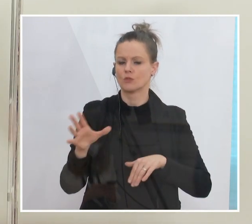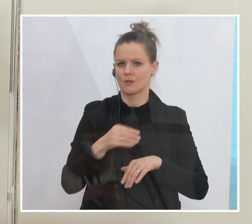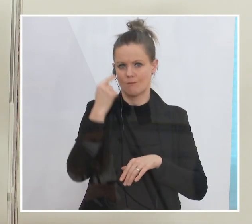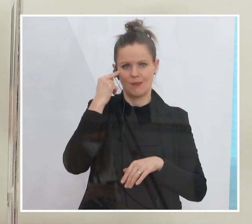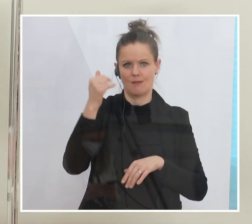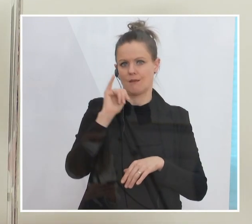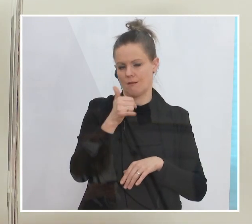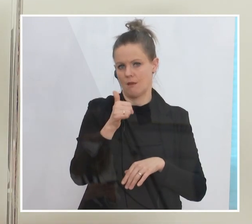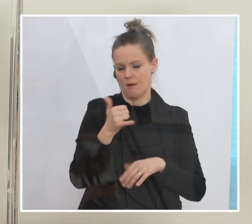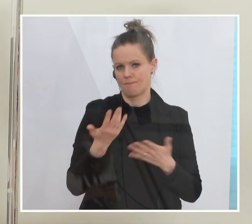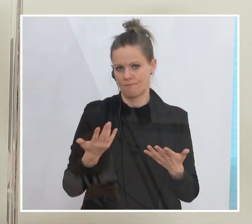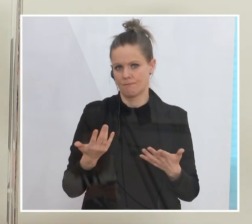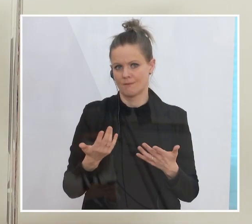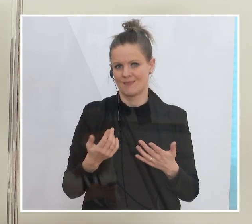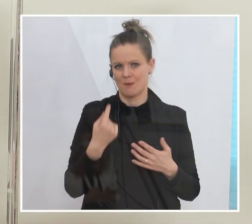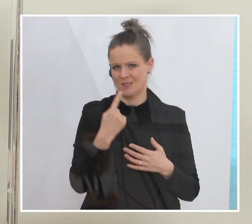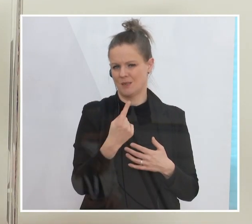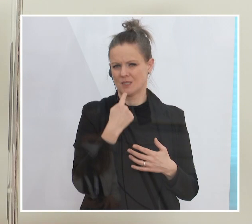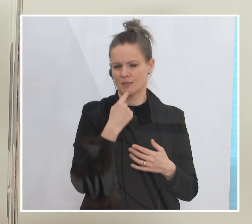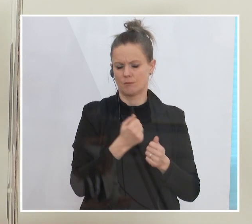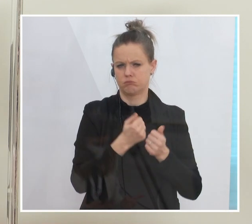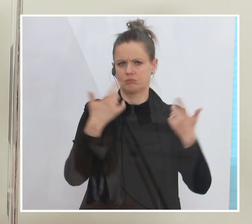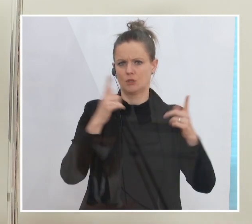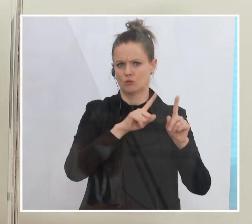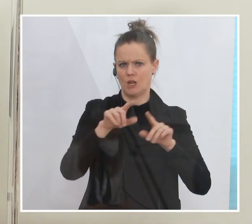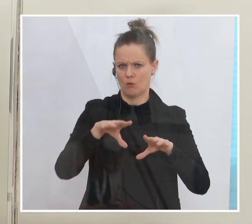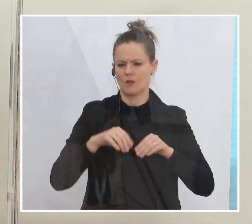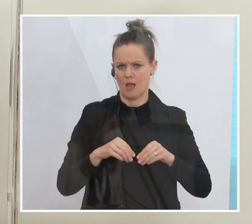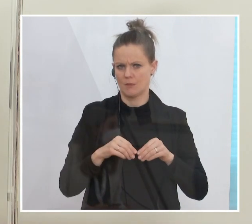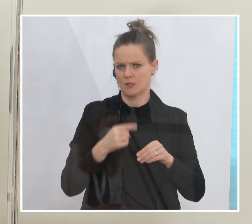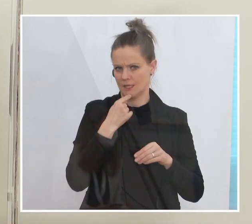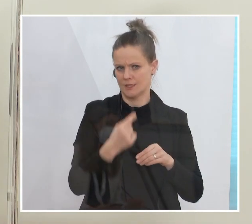dass da, weil Sie die große Anzahl erwähnt haben, viele de facto deckungsgleich sind